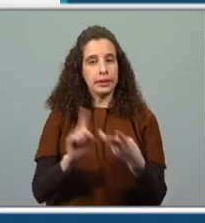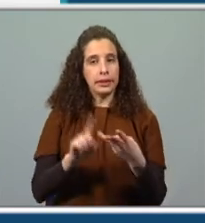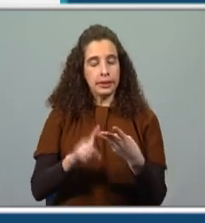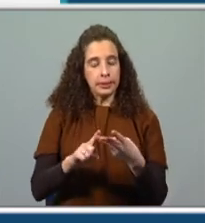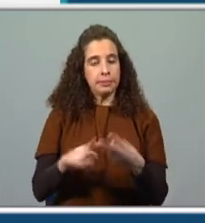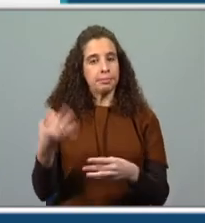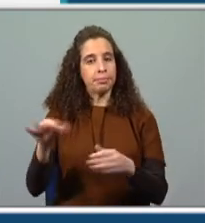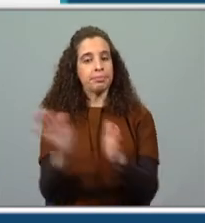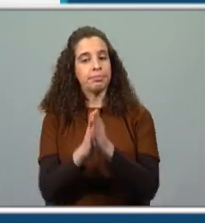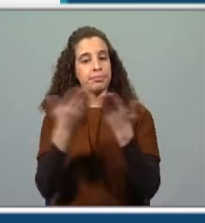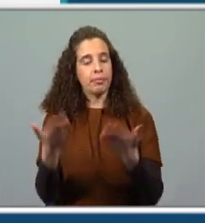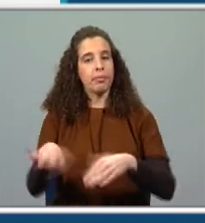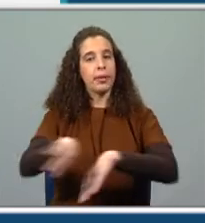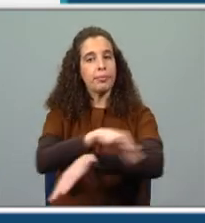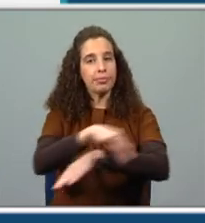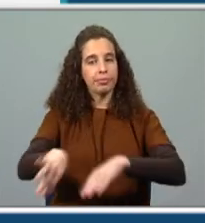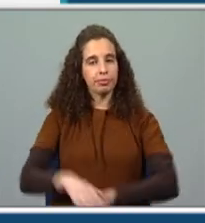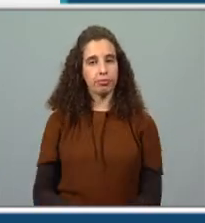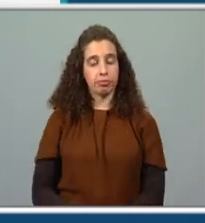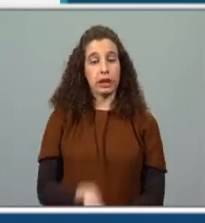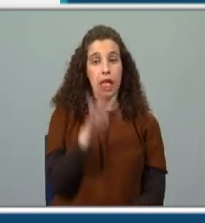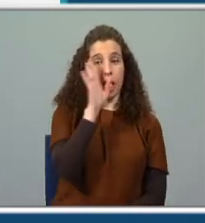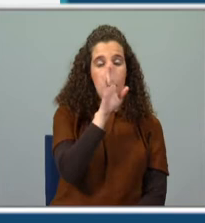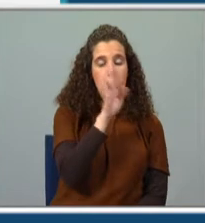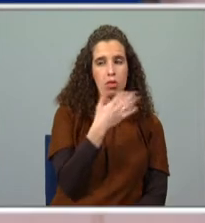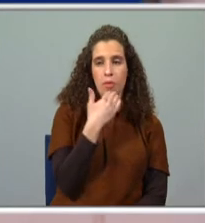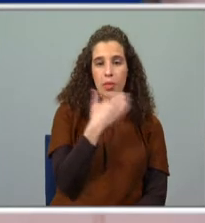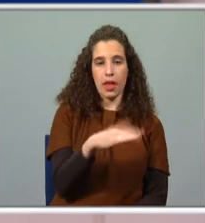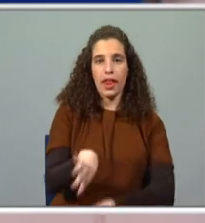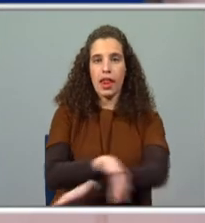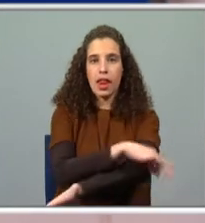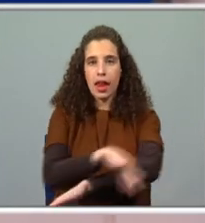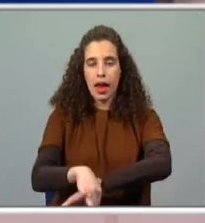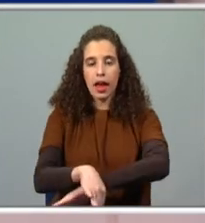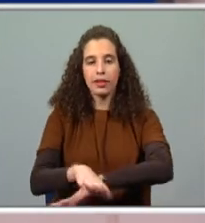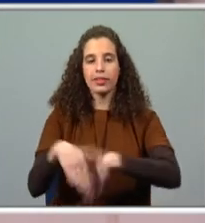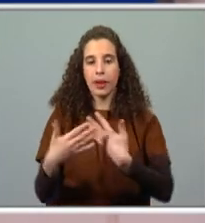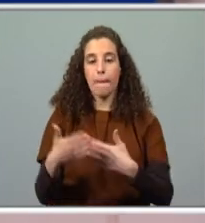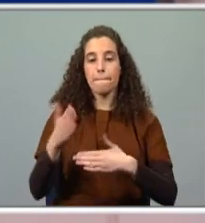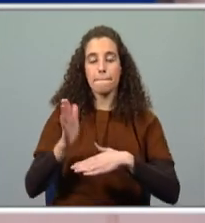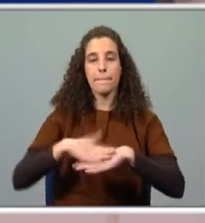e a régua Ora se te estou a pedir régua isto quer dizer que mais à frente vamos 和尺子 現在如果我要你拿尺子這意味著我們走得更遠